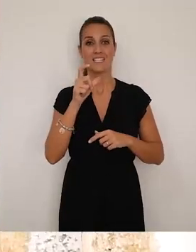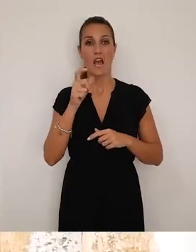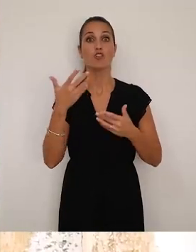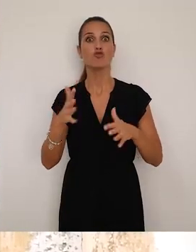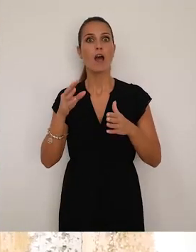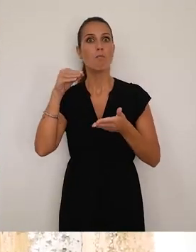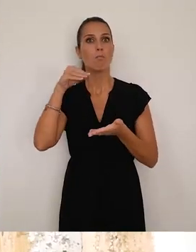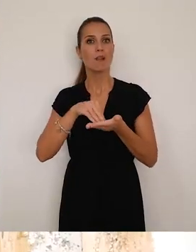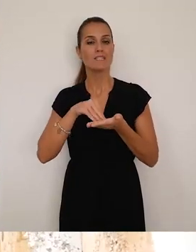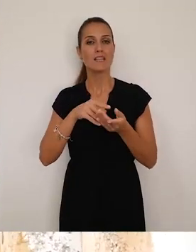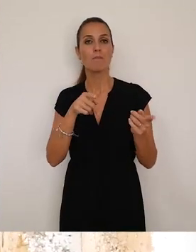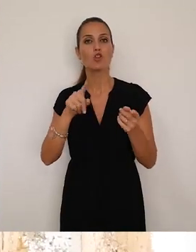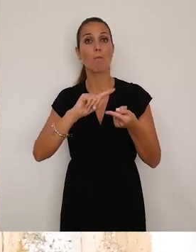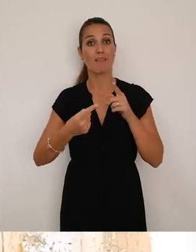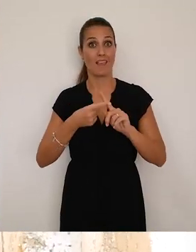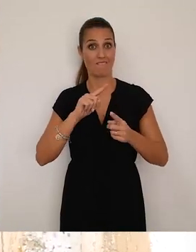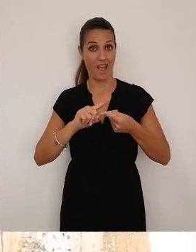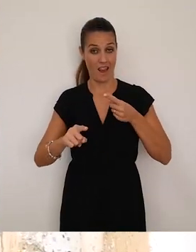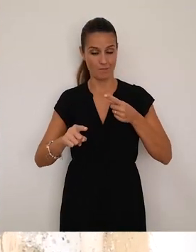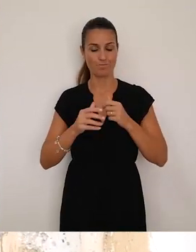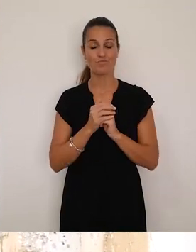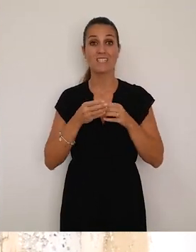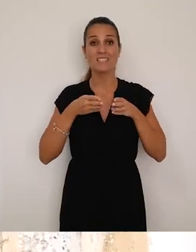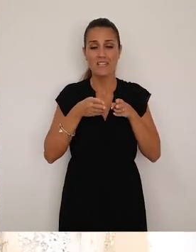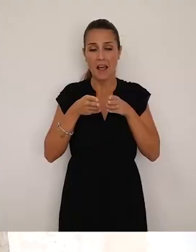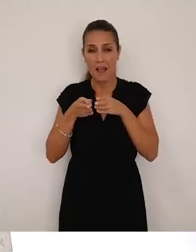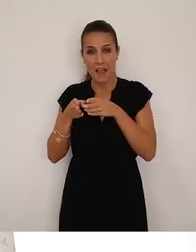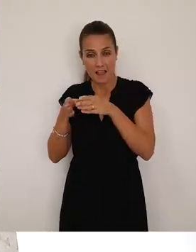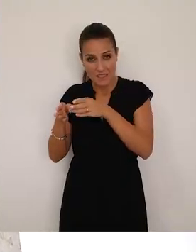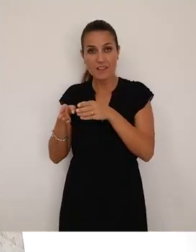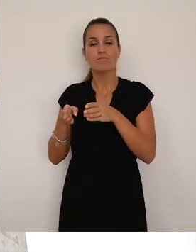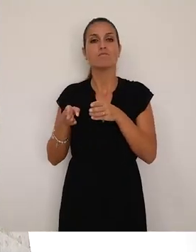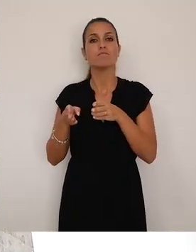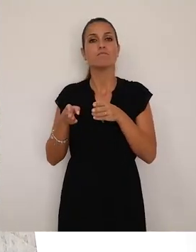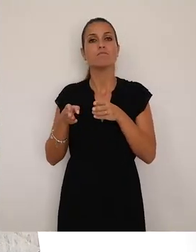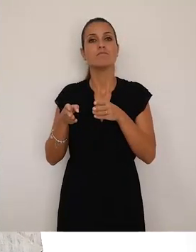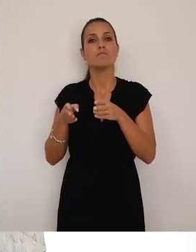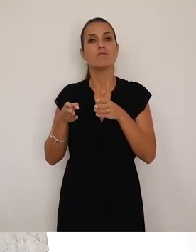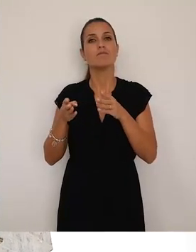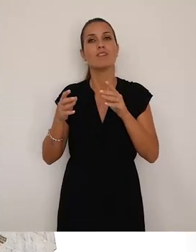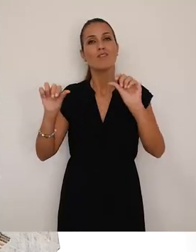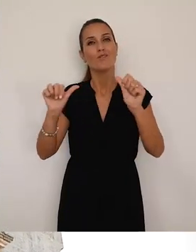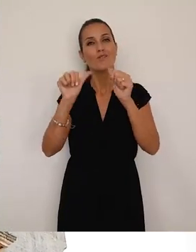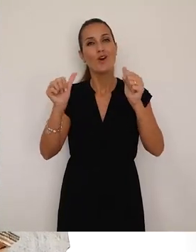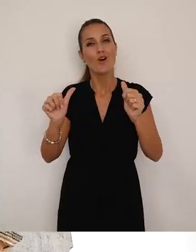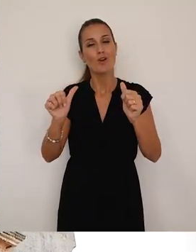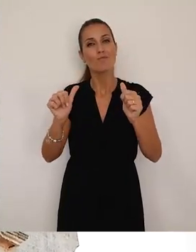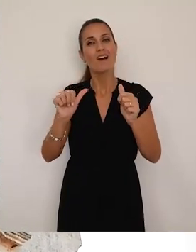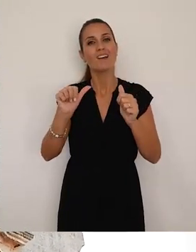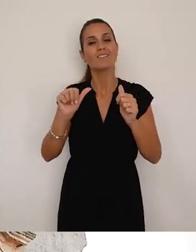Tra le stradine del piccolo Borgo Terra si apre uno scrigno di architetture tradizionali